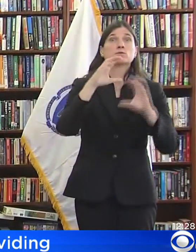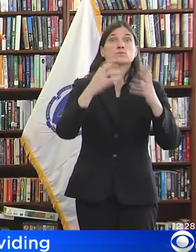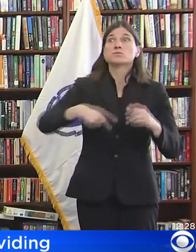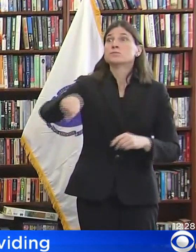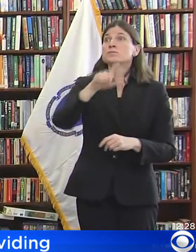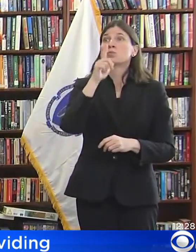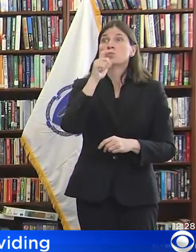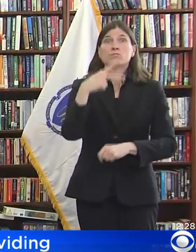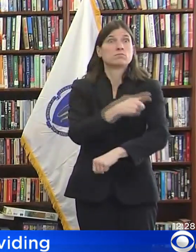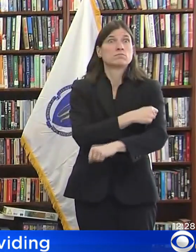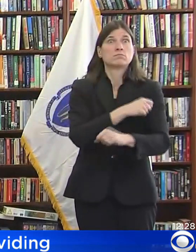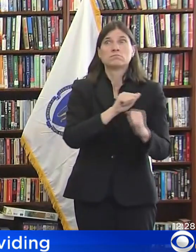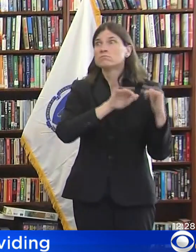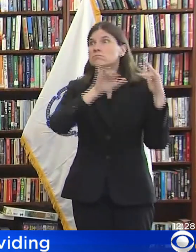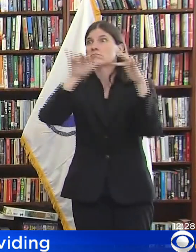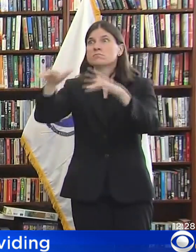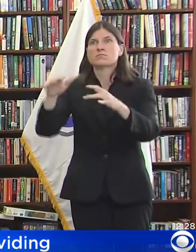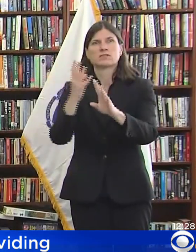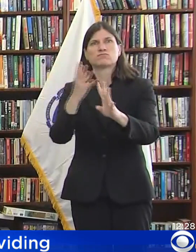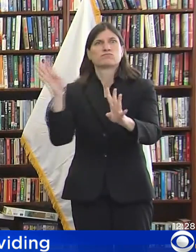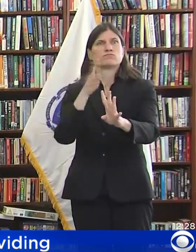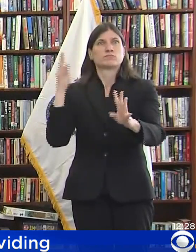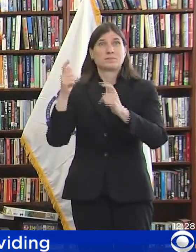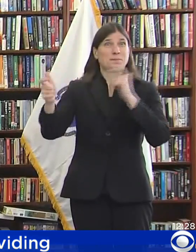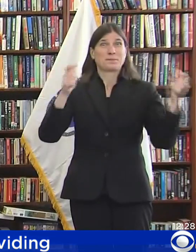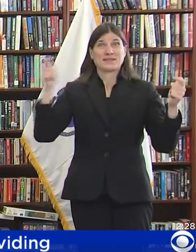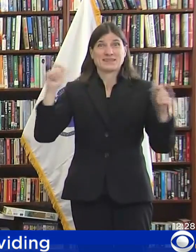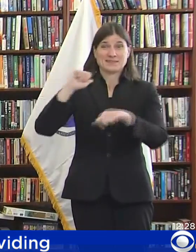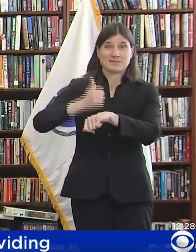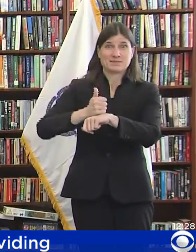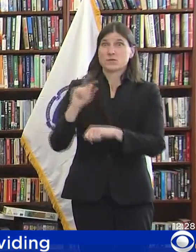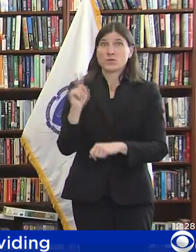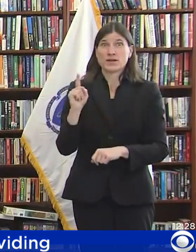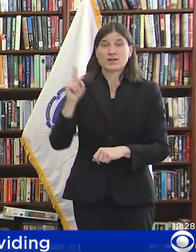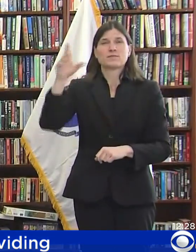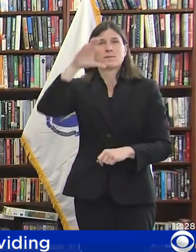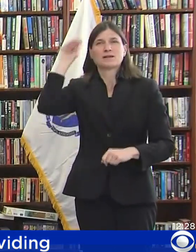FINALIZE PLANS FOR THE FIRST MASS VACCINATION SITE WHICH WILL BE LOCATED AT GILETTE STADIUM.